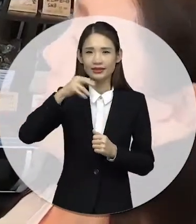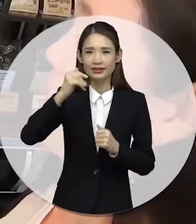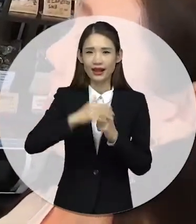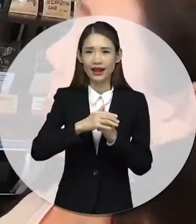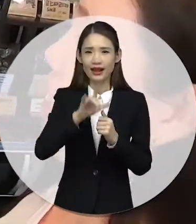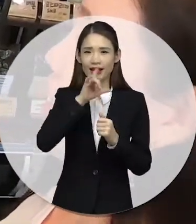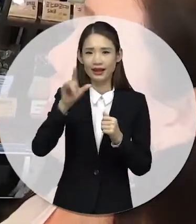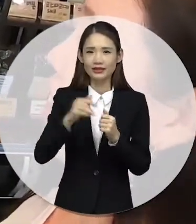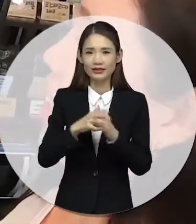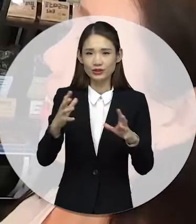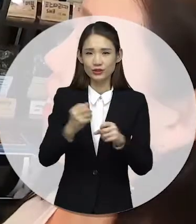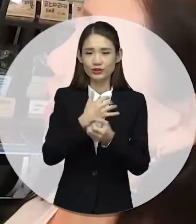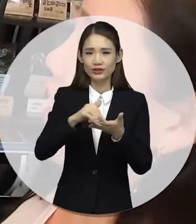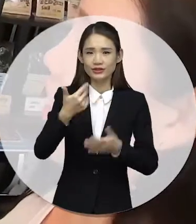종업원 : 7100원입니다. 김한솔 : 네. 여기 있습니다.